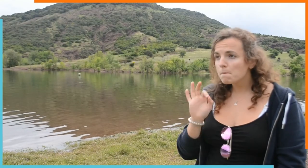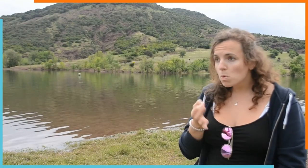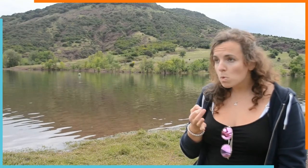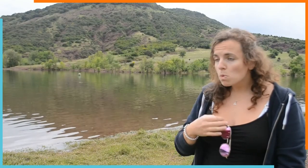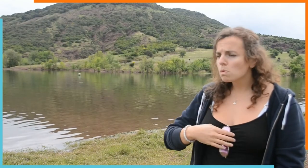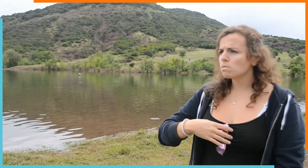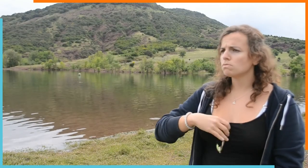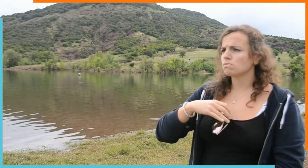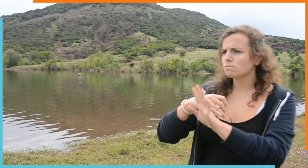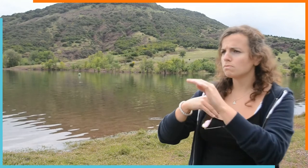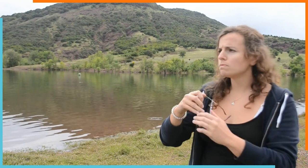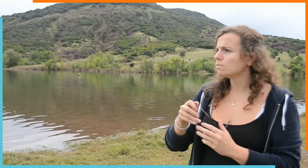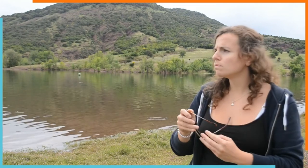Ah bon ? Attends.